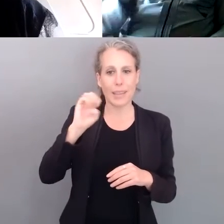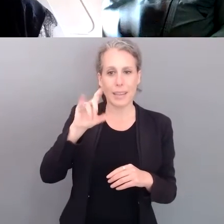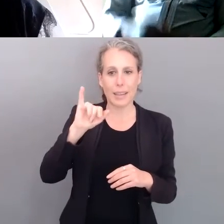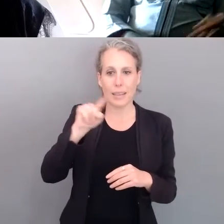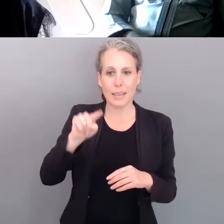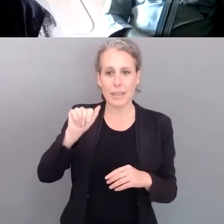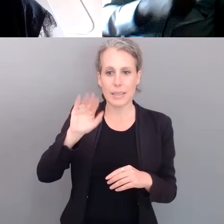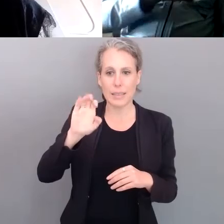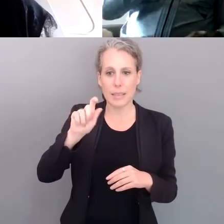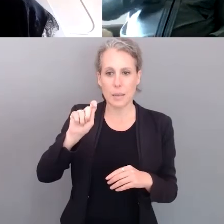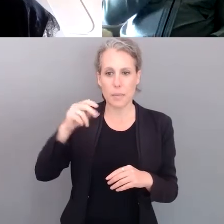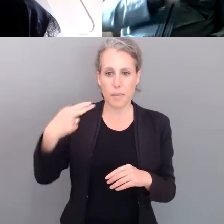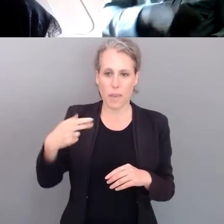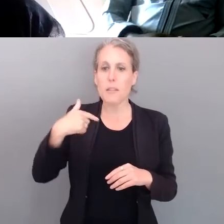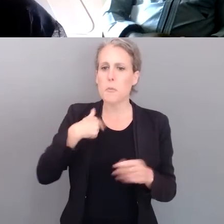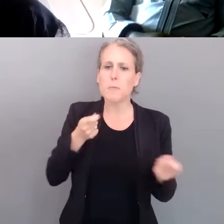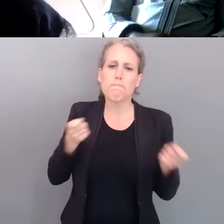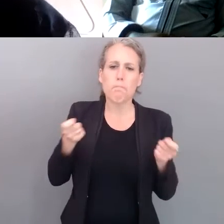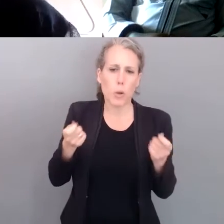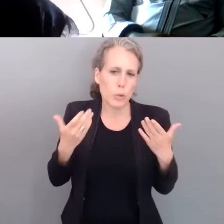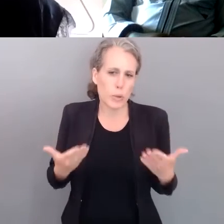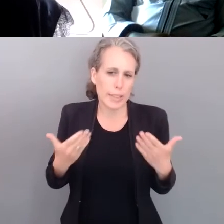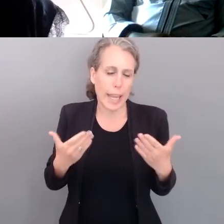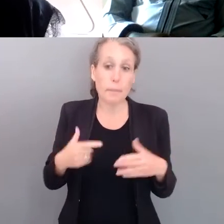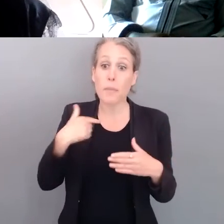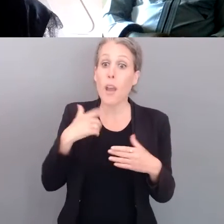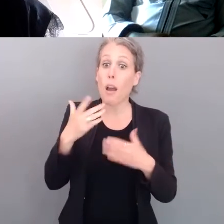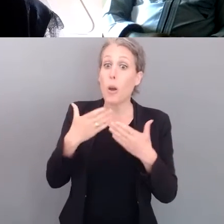hoy soy su moderadora.